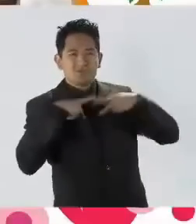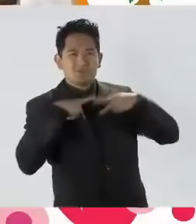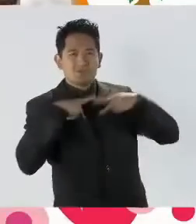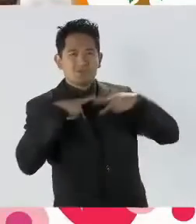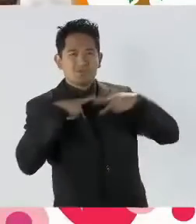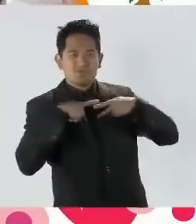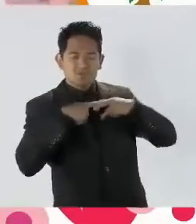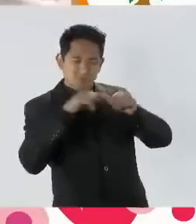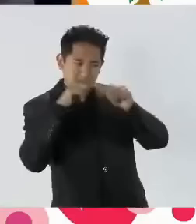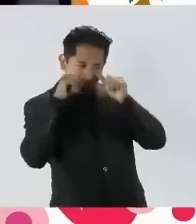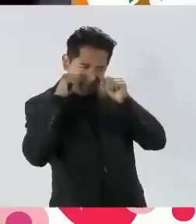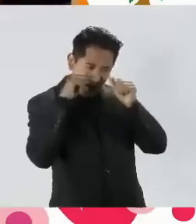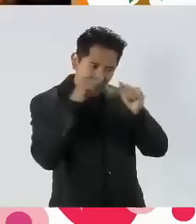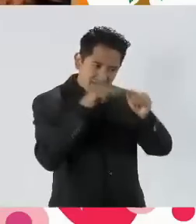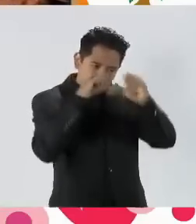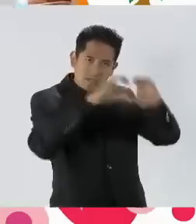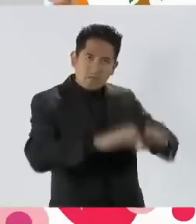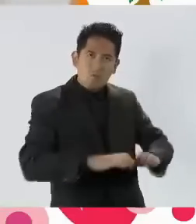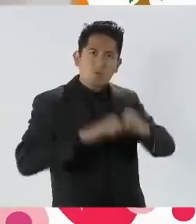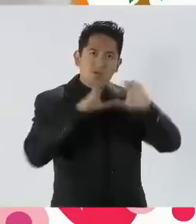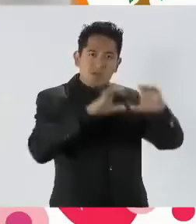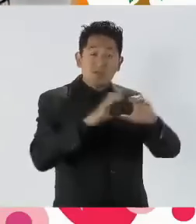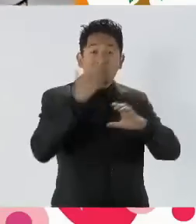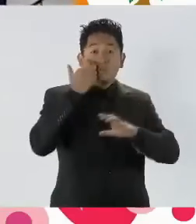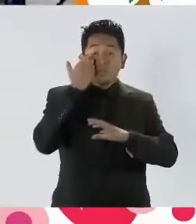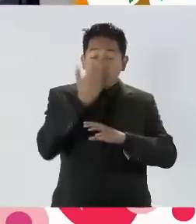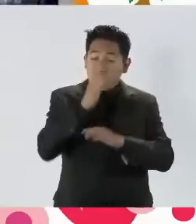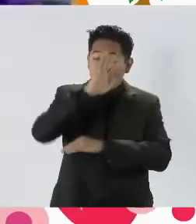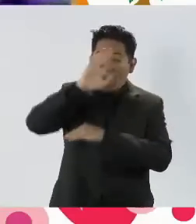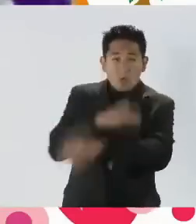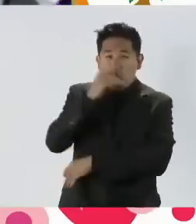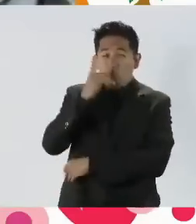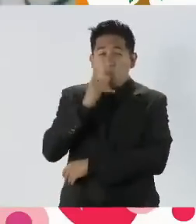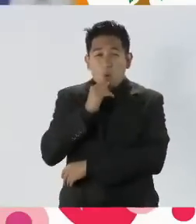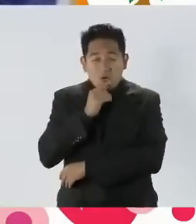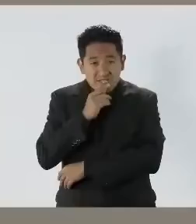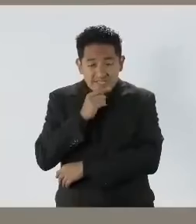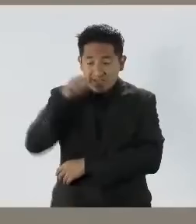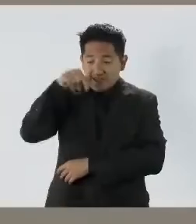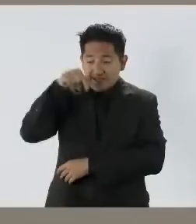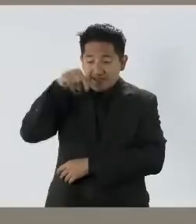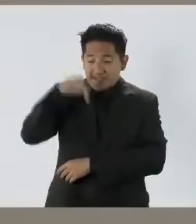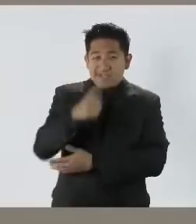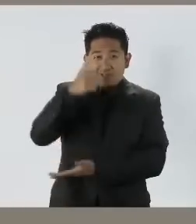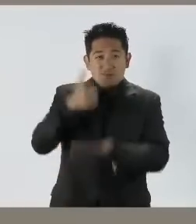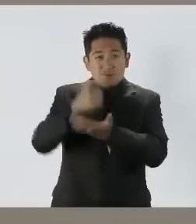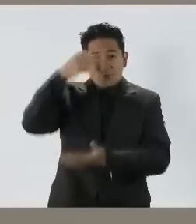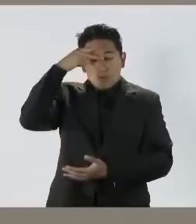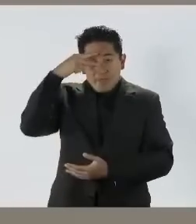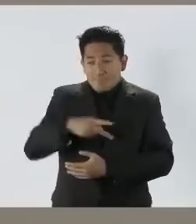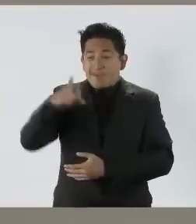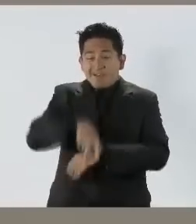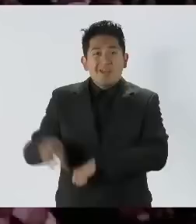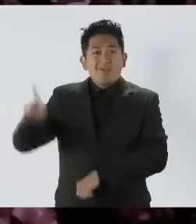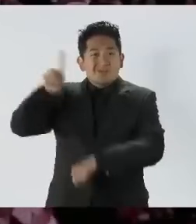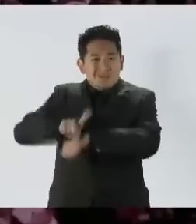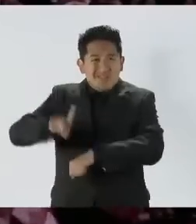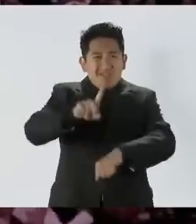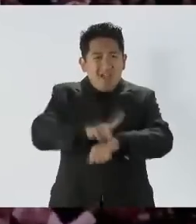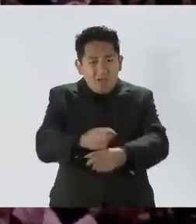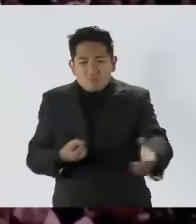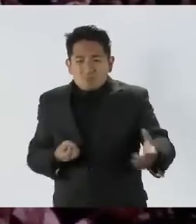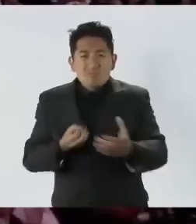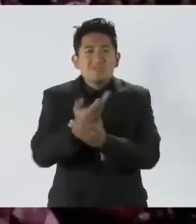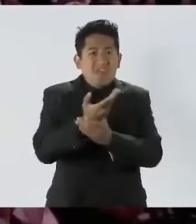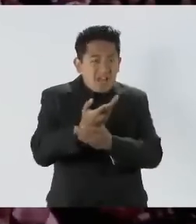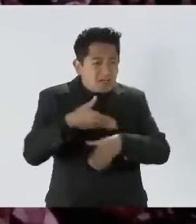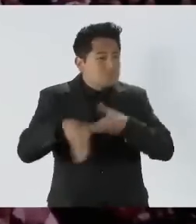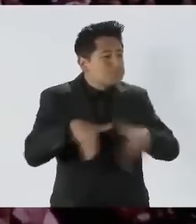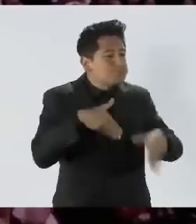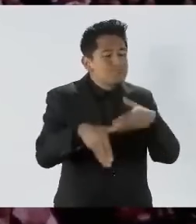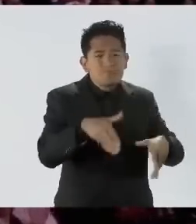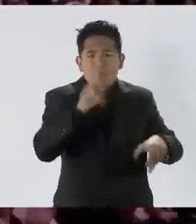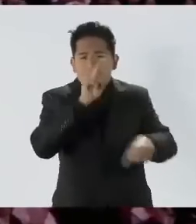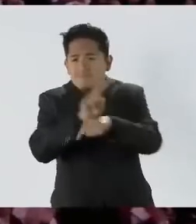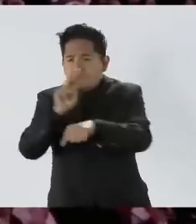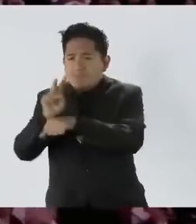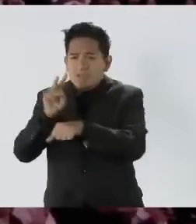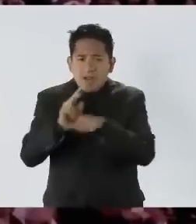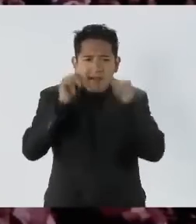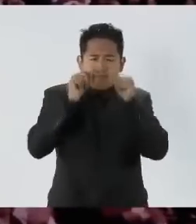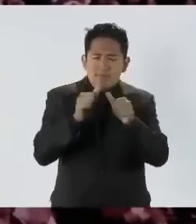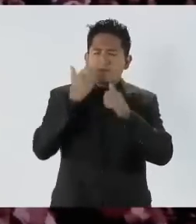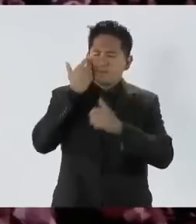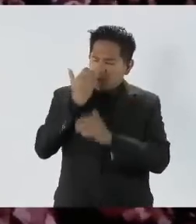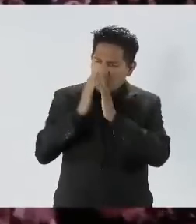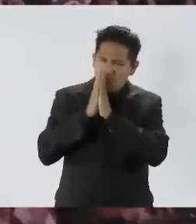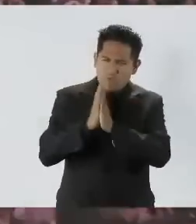y todos los policías de la Ciudad de México que salen todos los días cuidar esta ciudad y vamos